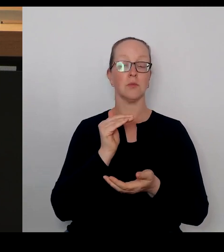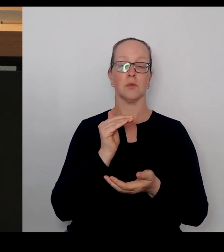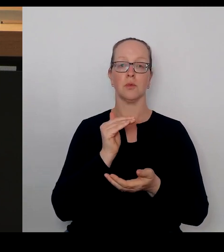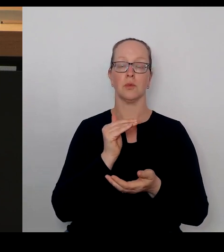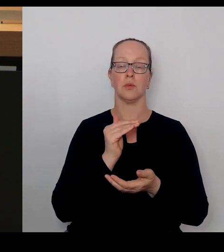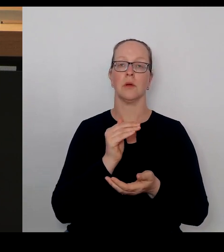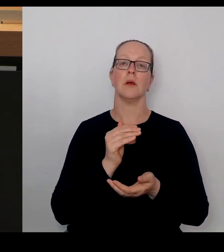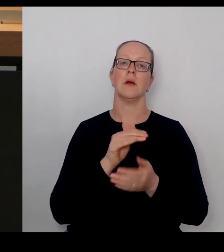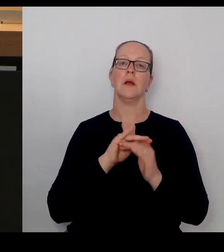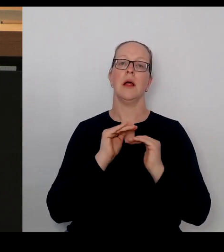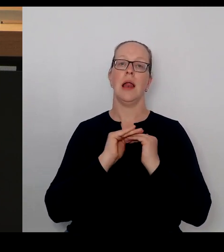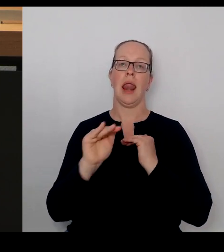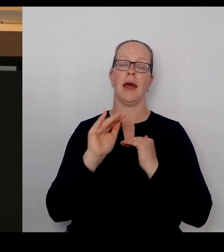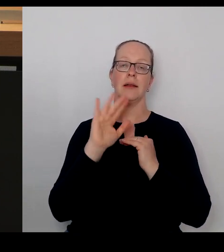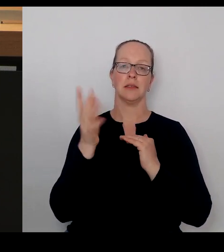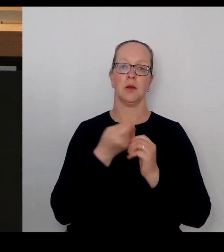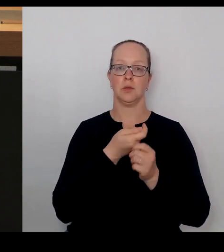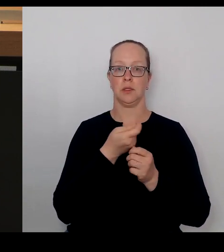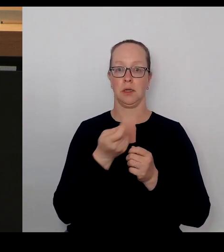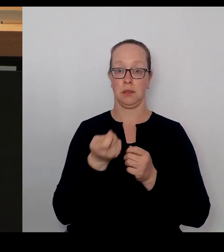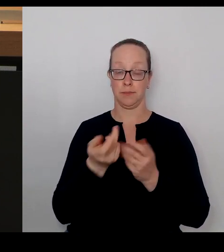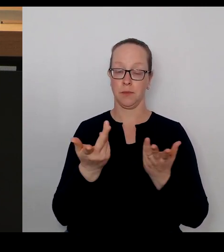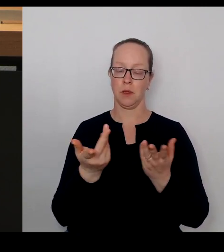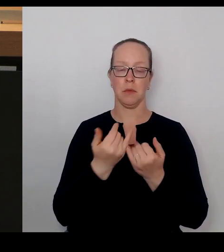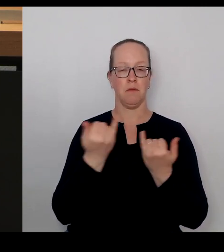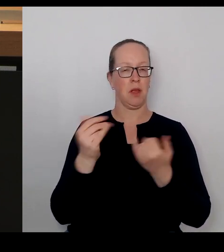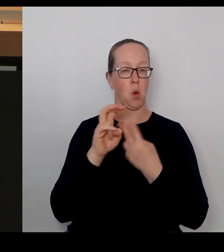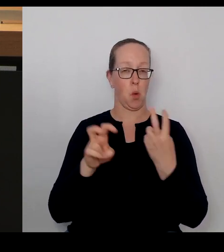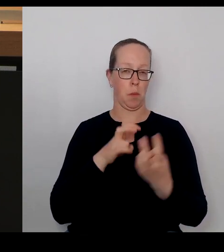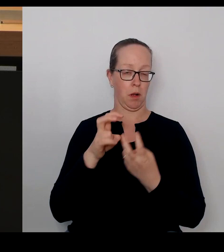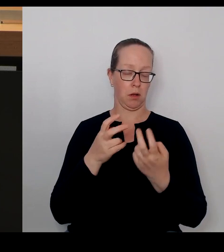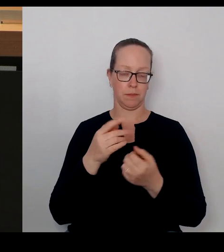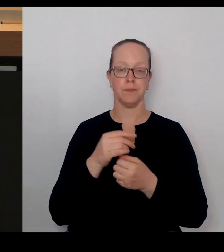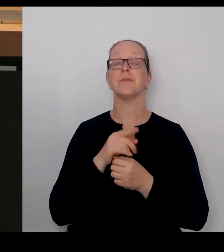einen Antrag vorlegen, der Ressource tatsächlich im Sinne von Geld